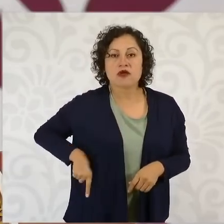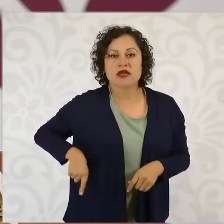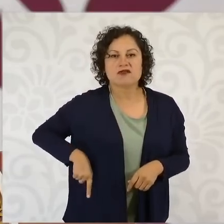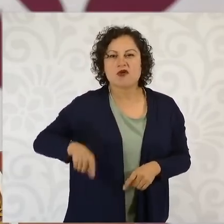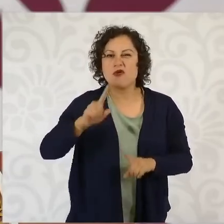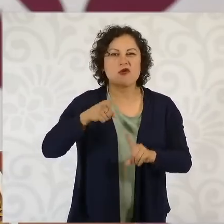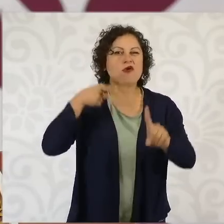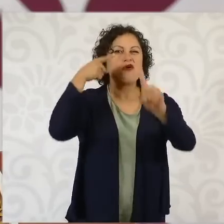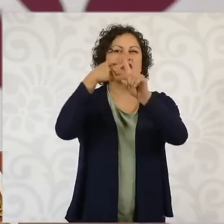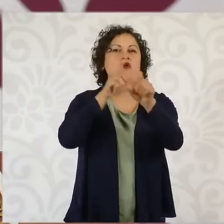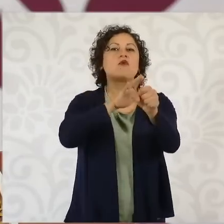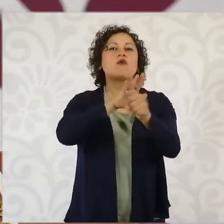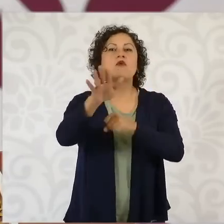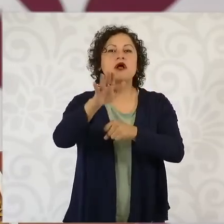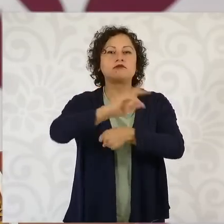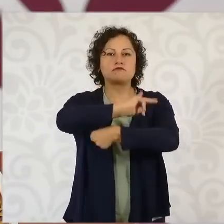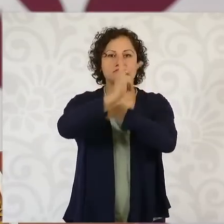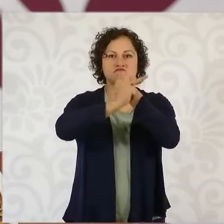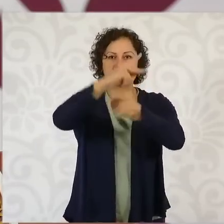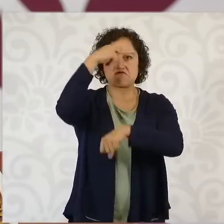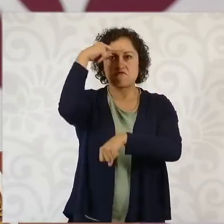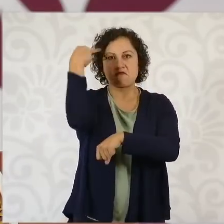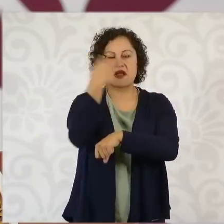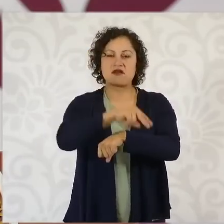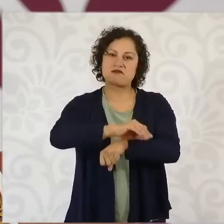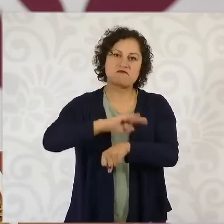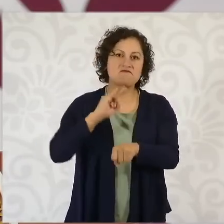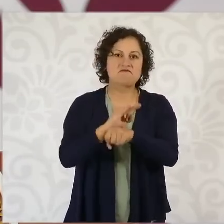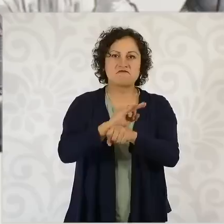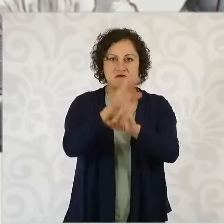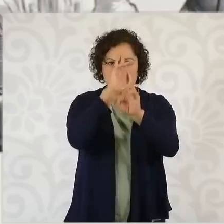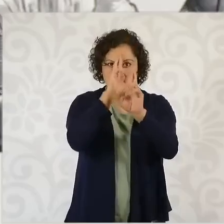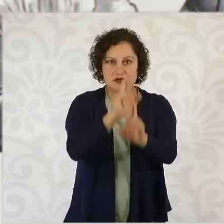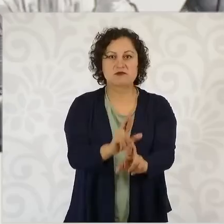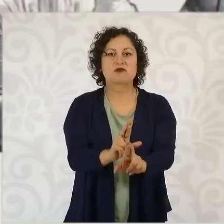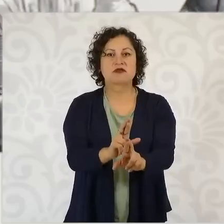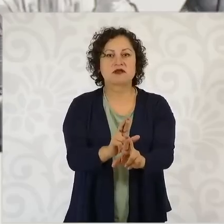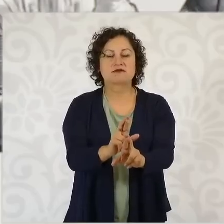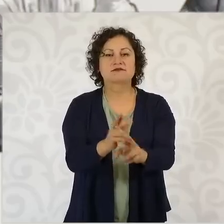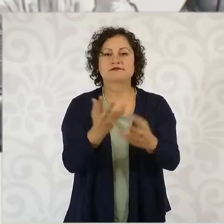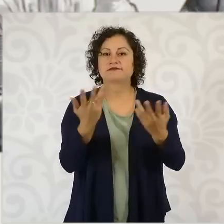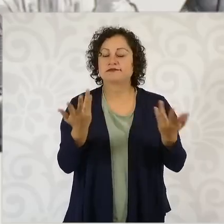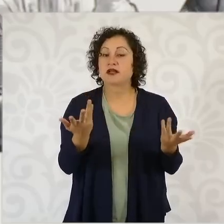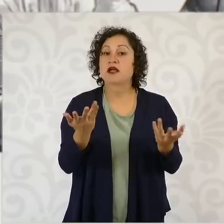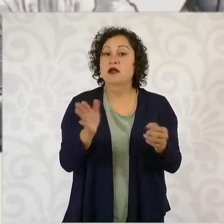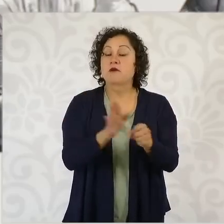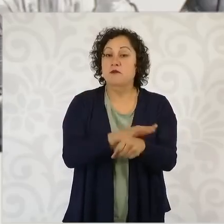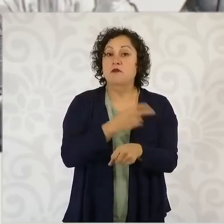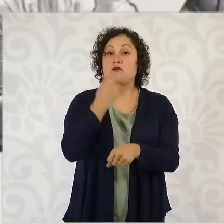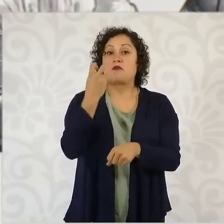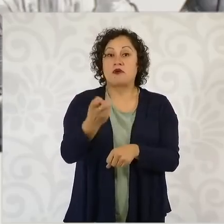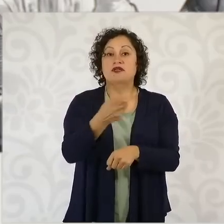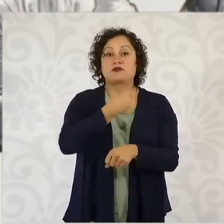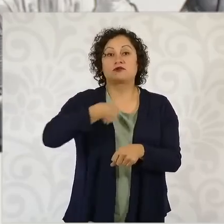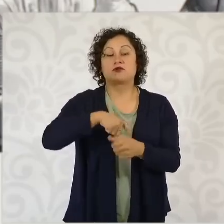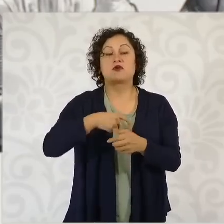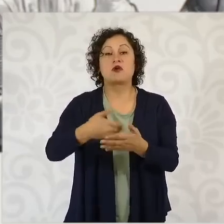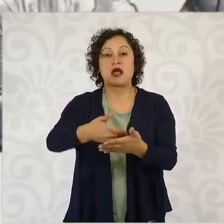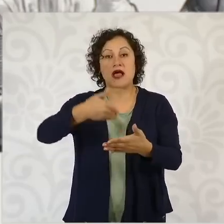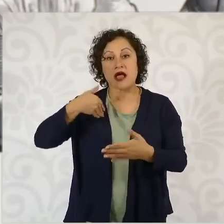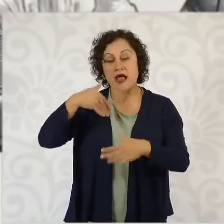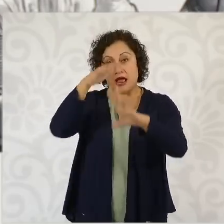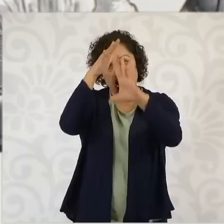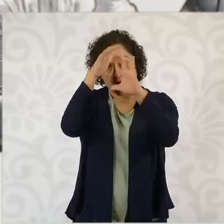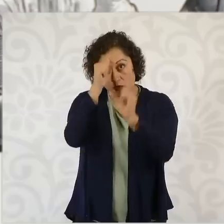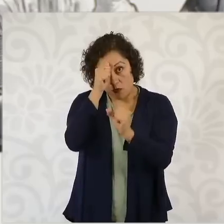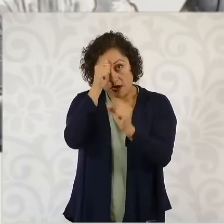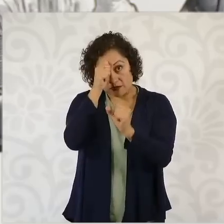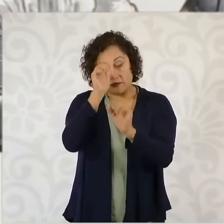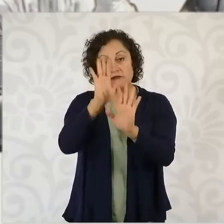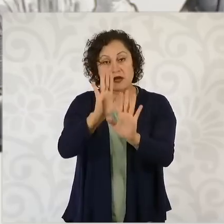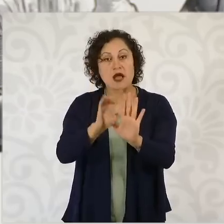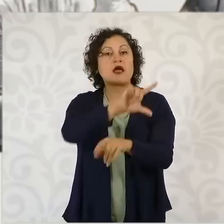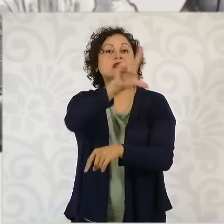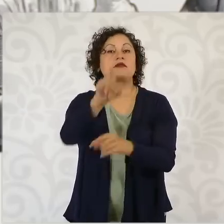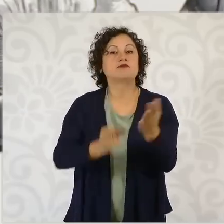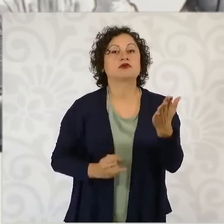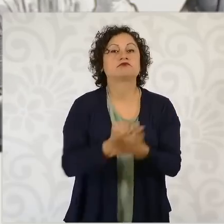el diálogo y el acuerdo antes de tomar decisiones si en el diálogo en el acuerdo pues no se logra eh